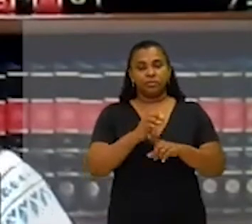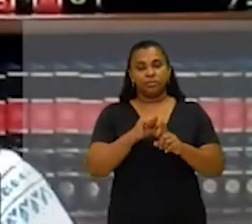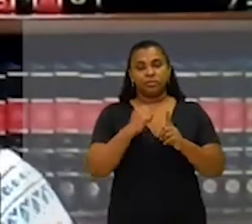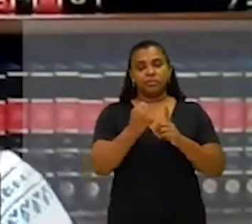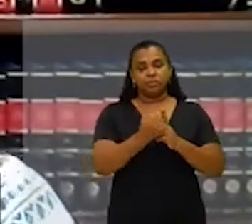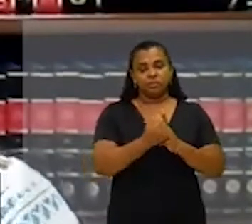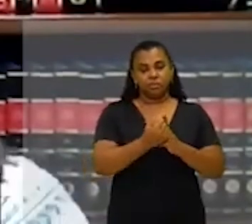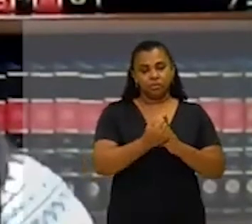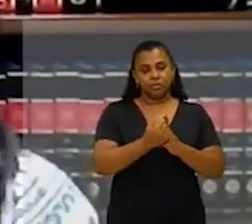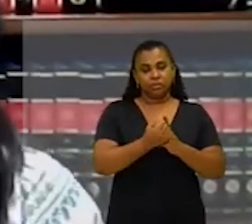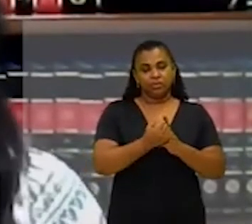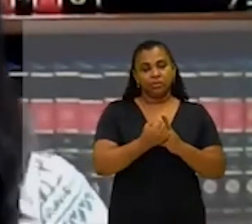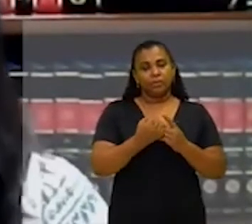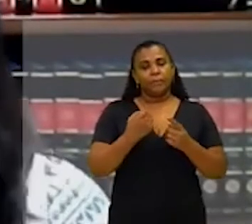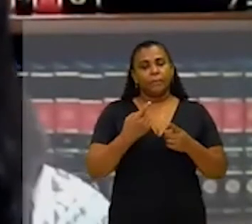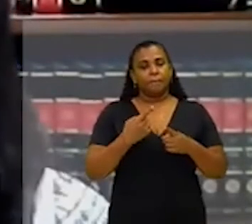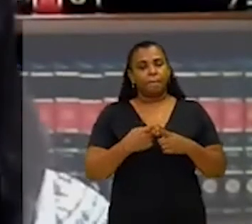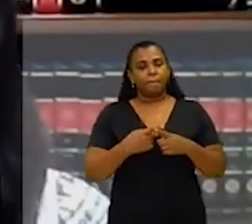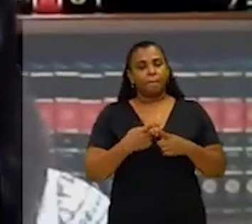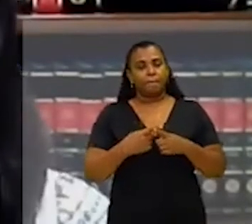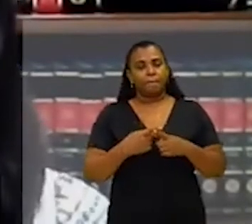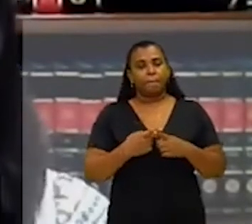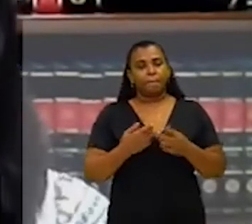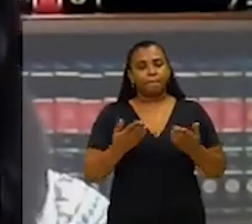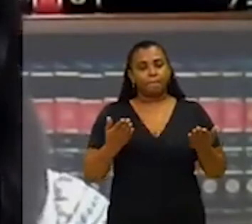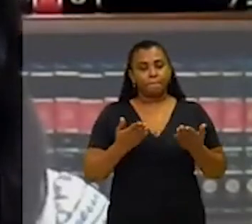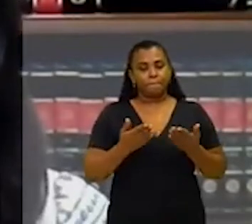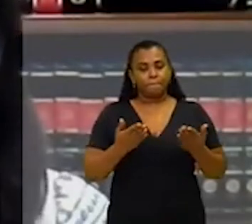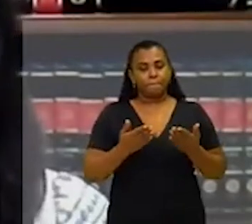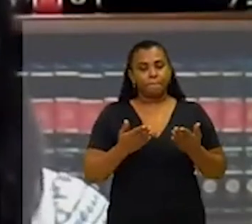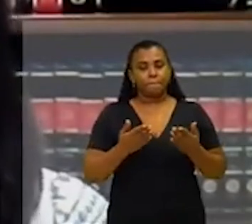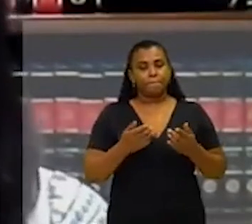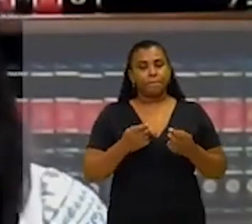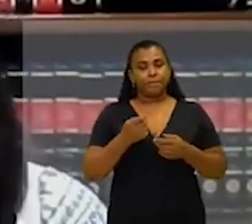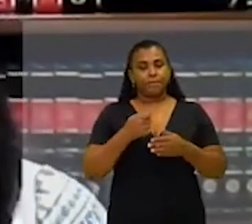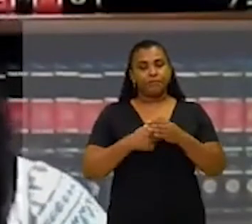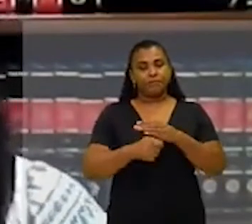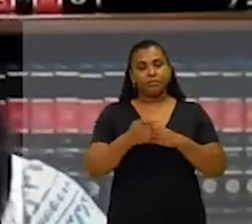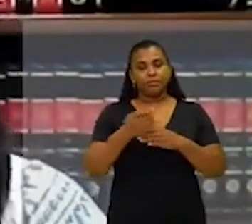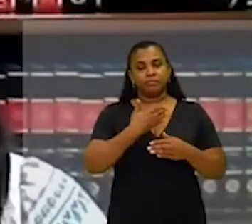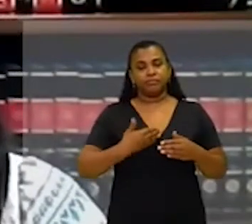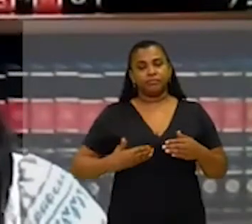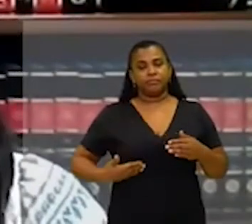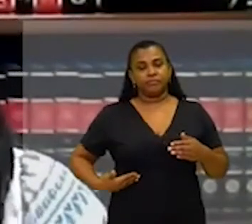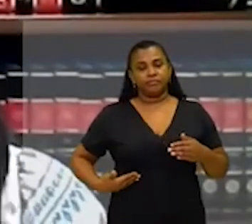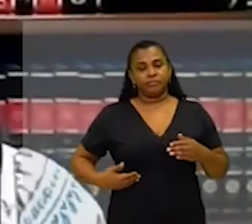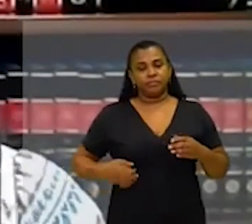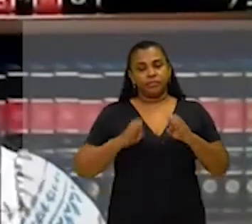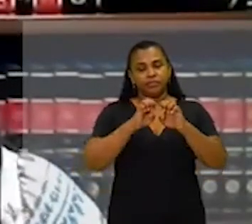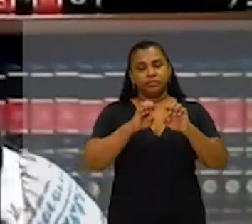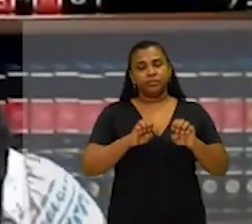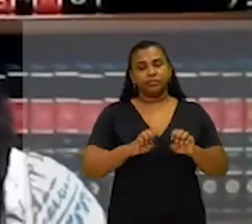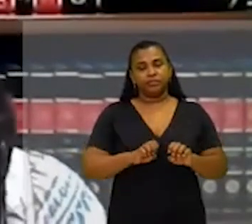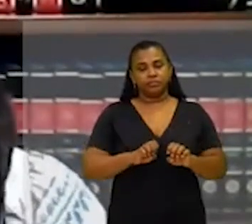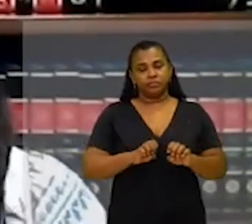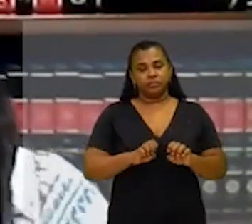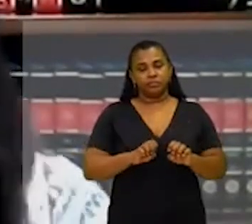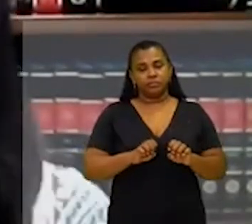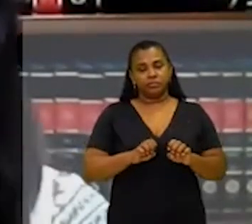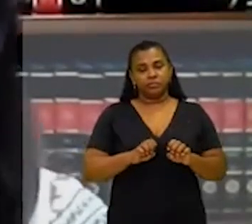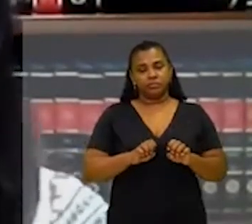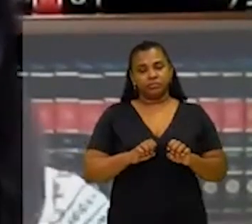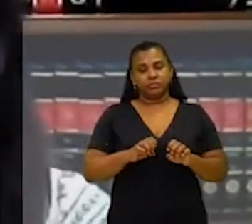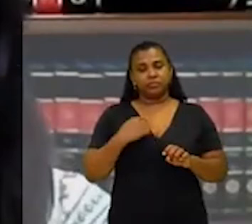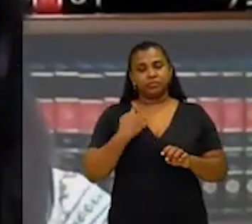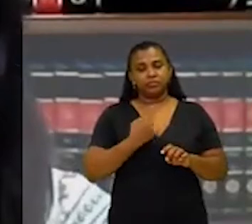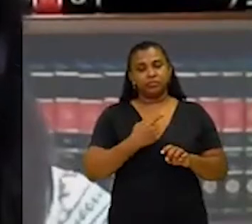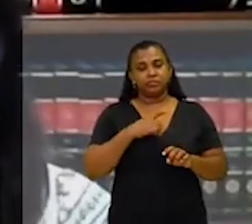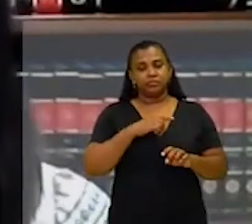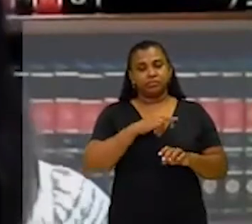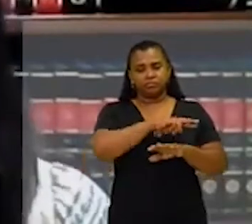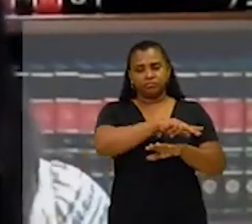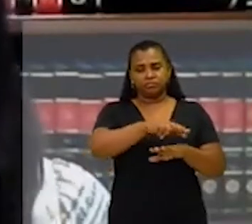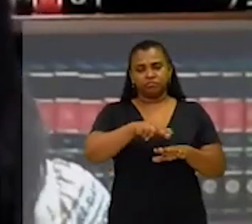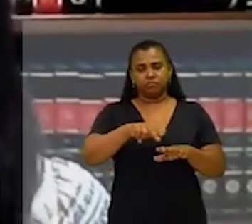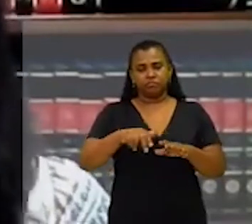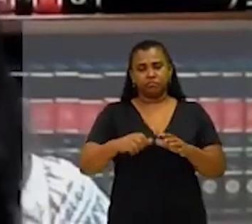pontos de modo que hoje eo financiamento público tá estruturado pelas inúmeras irregularidades